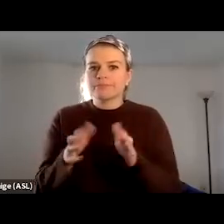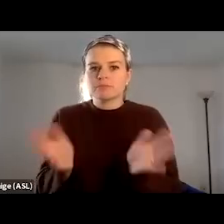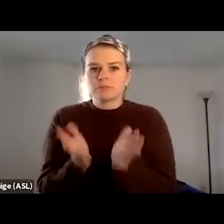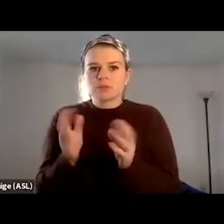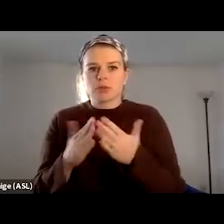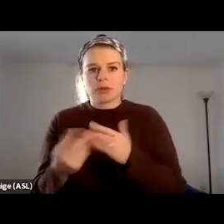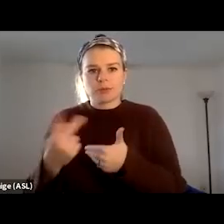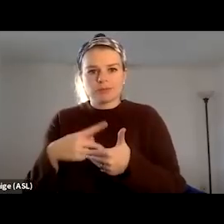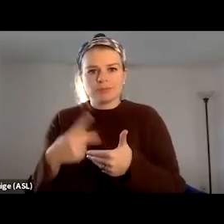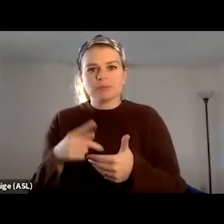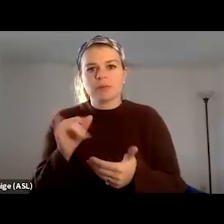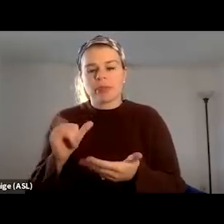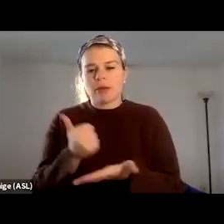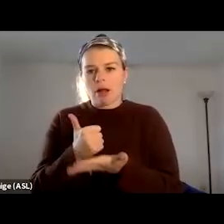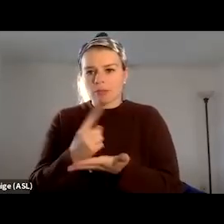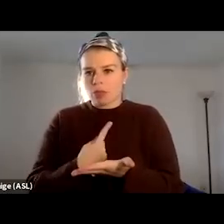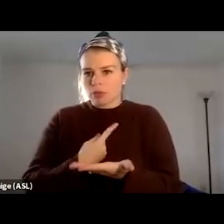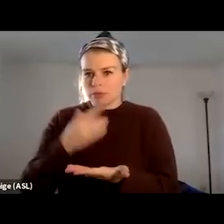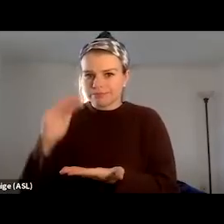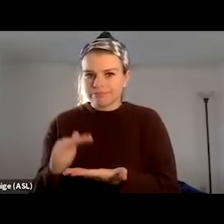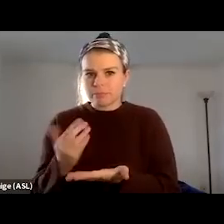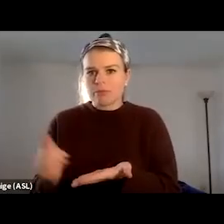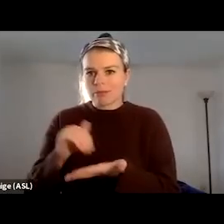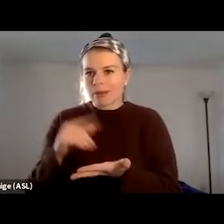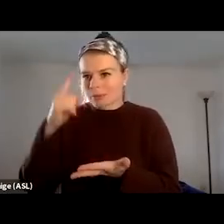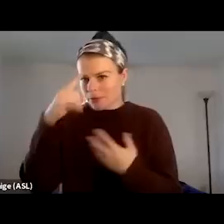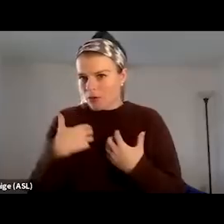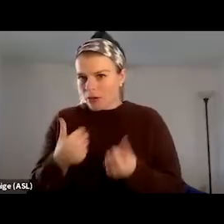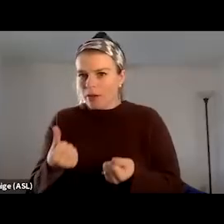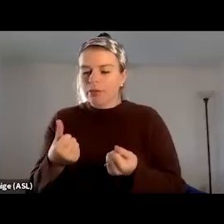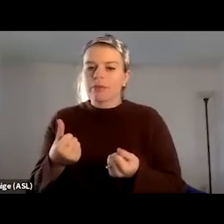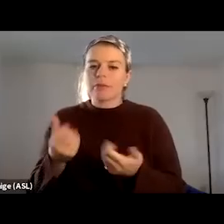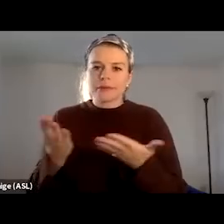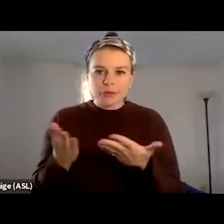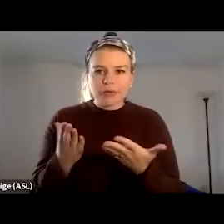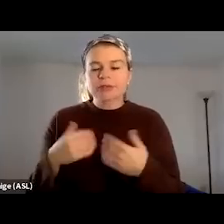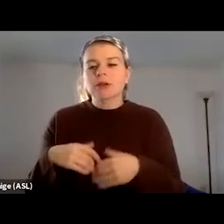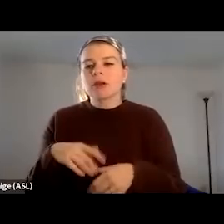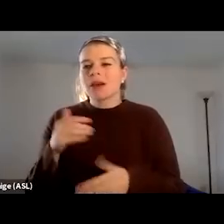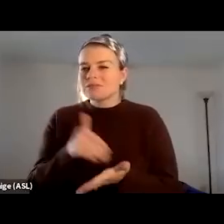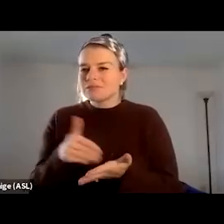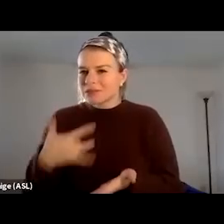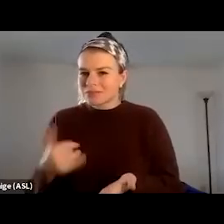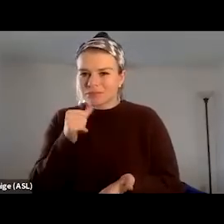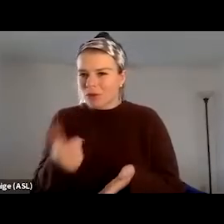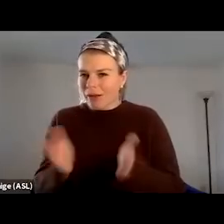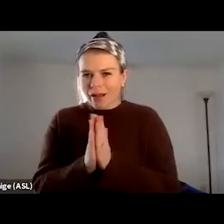Nuevamente, en los servicios de salud mental y vivienda, a menudo no hacemos preguntas a las personas sobre lo que hacen en la comunidad,